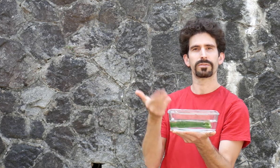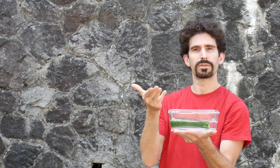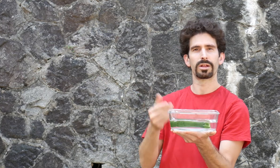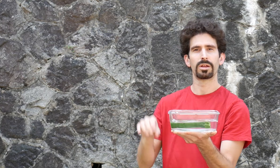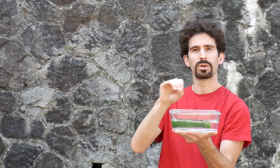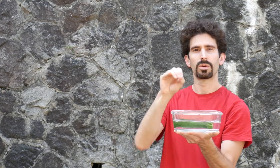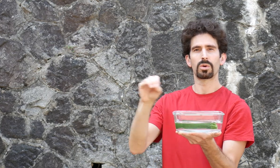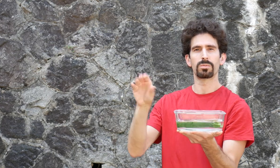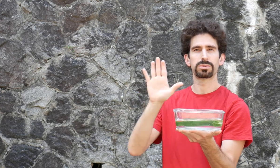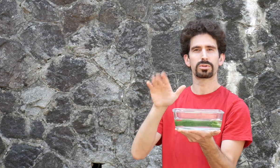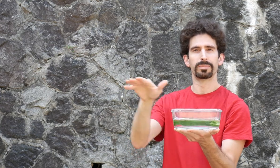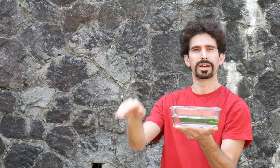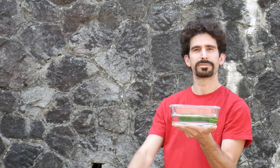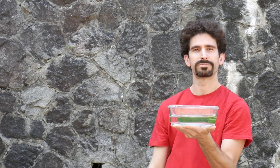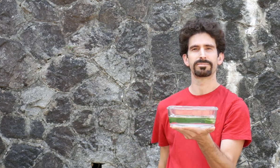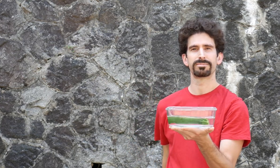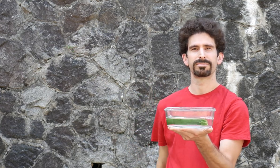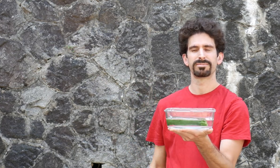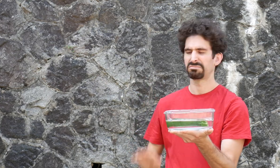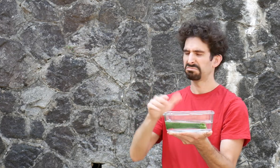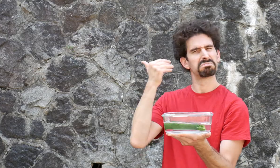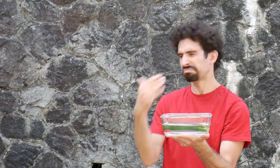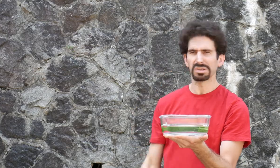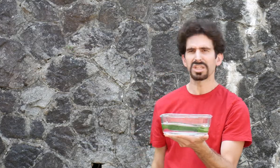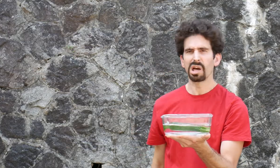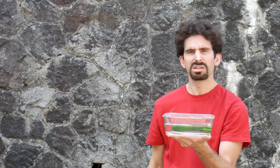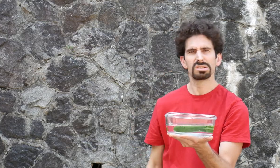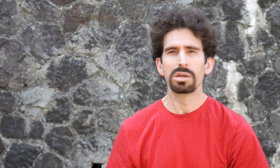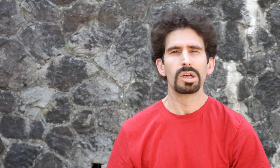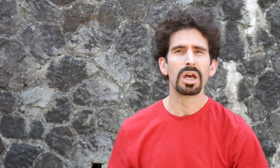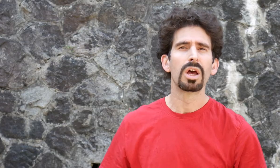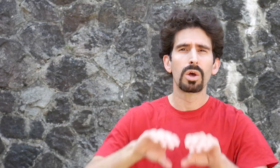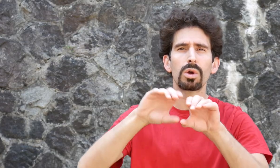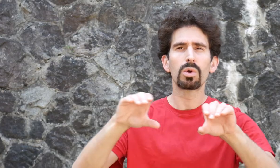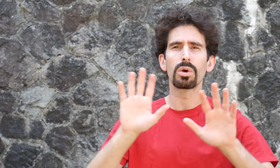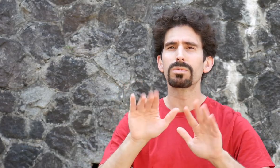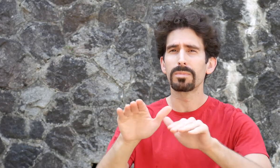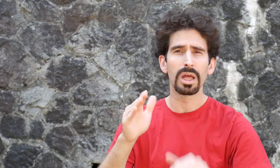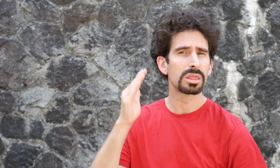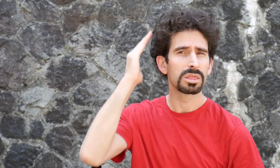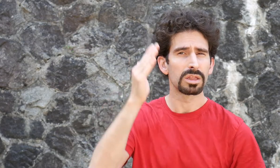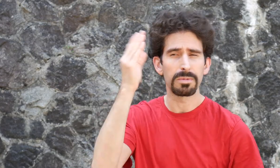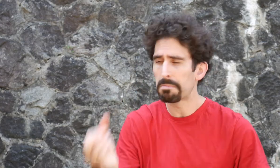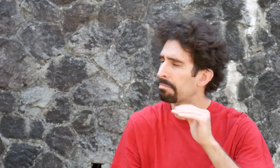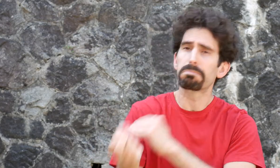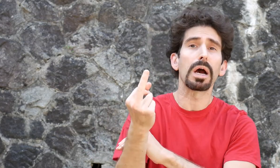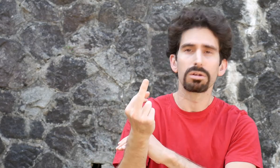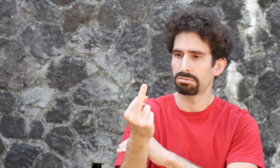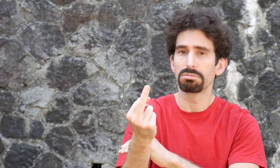Voilà un concombre de mer. Non, ce n'est pas ça ! Le concombre de mer est un animal *Doigt d'honneur*